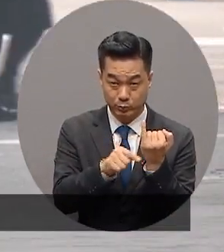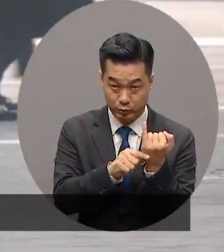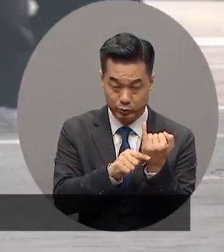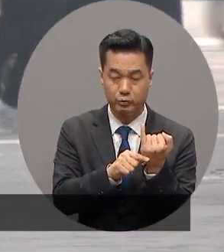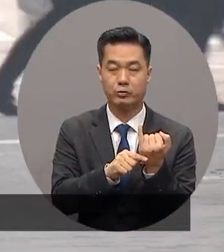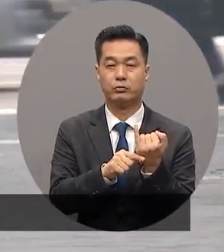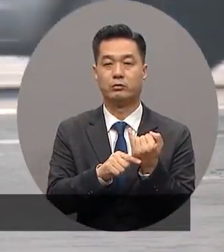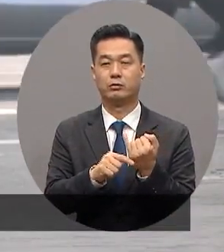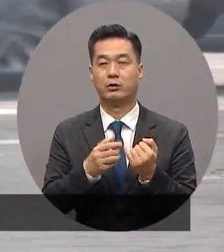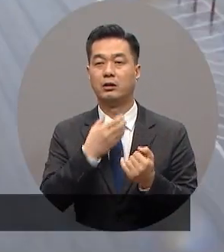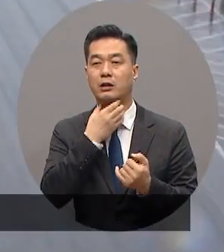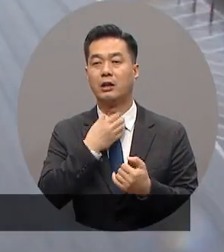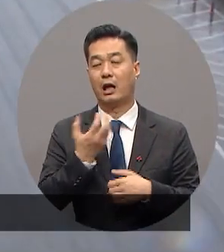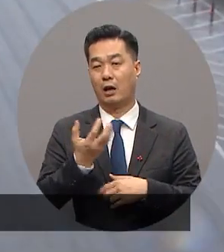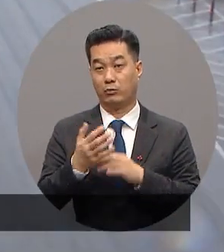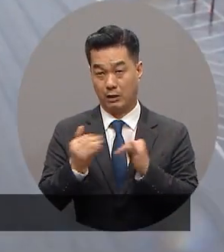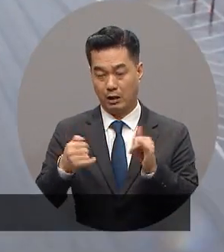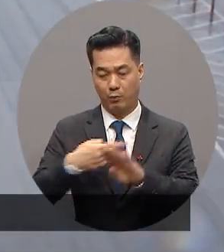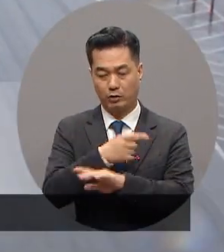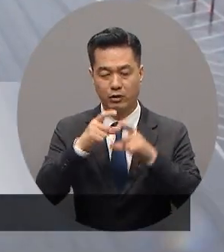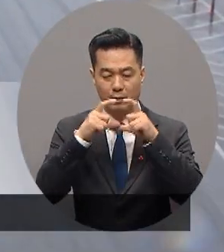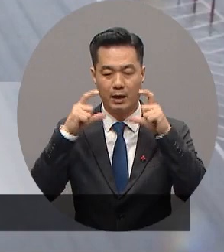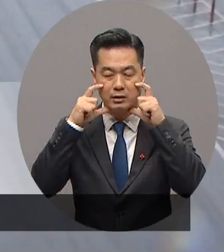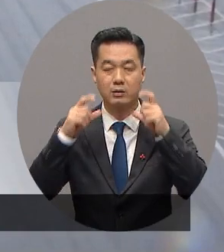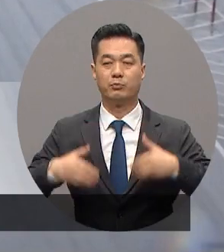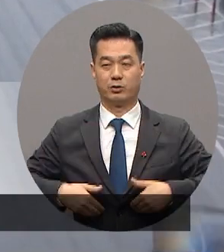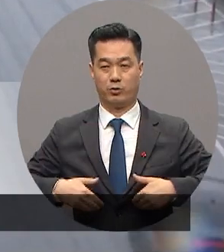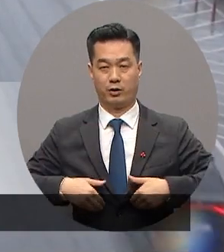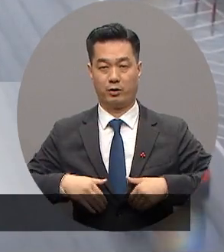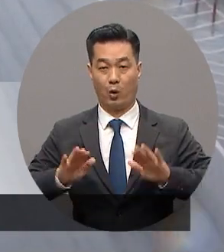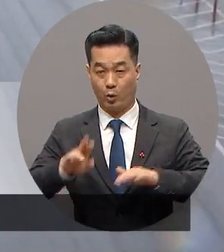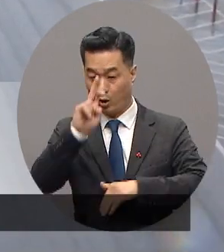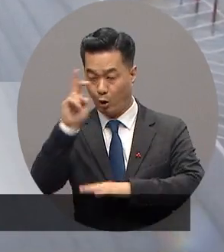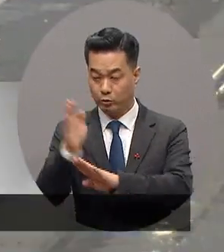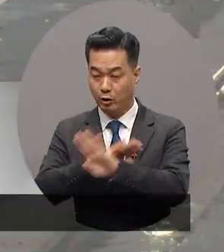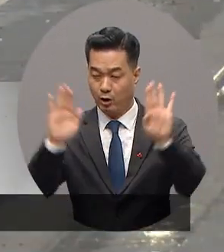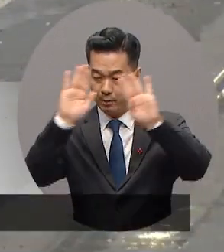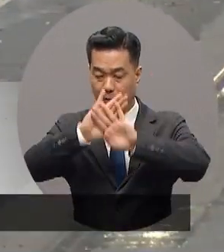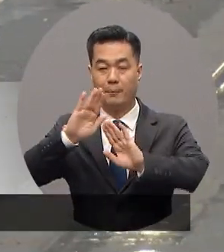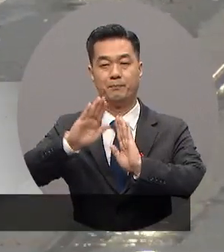고령자나 임신부, 기저질환자 등은 외출 시마스크 착용이 권고됩니다.